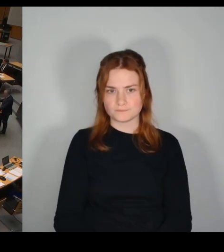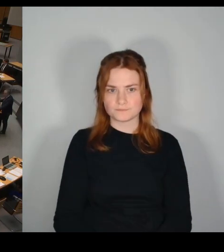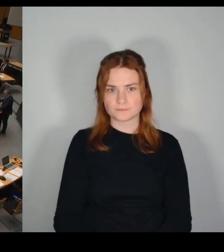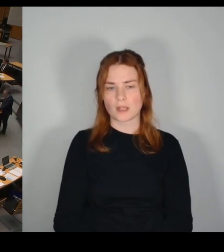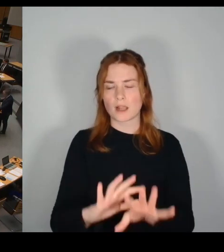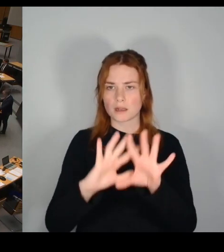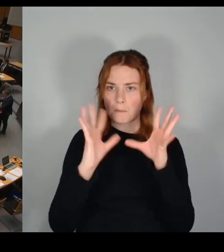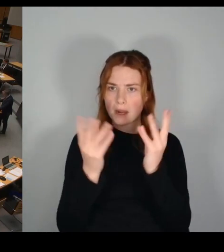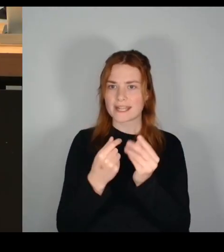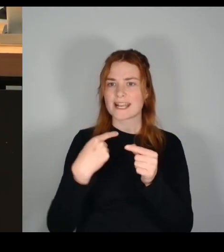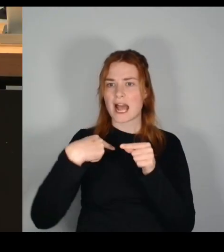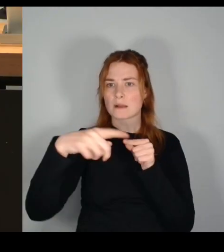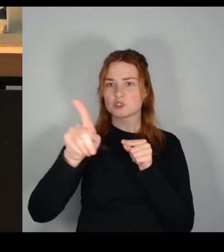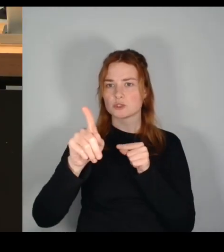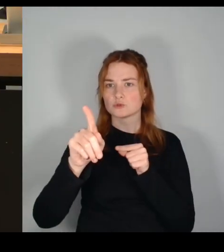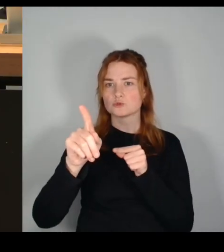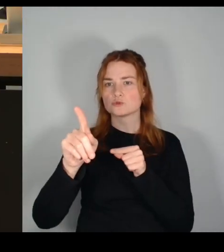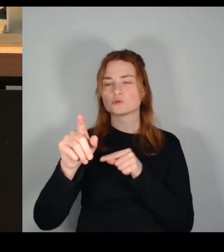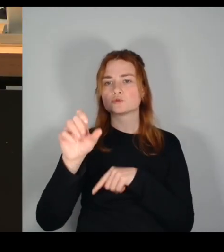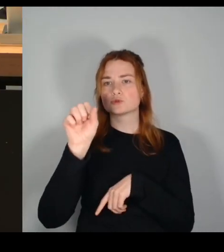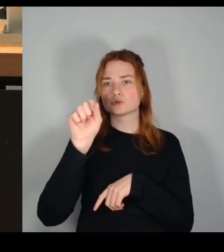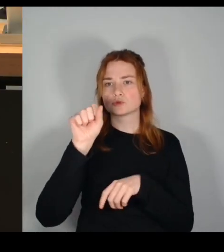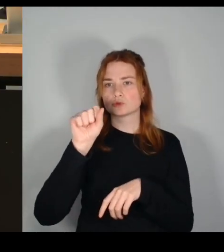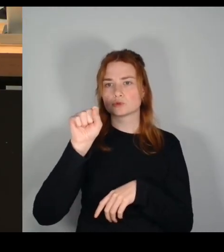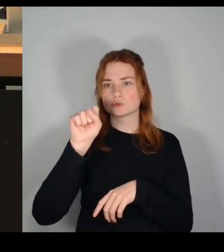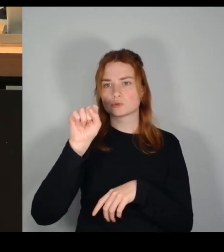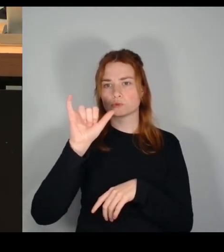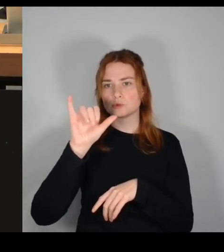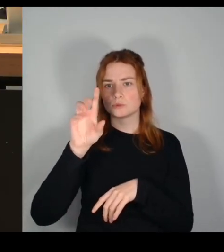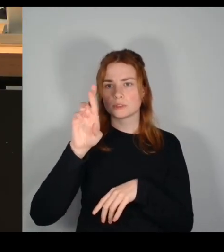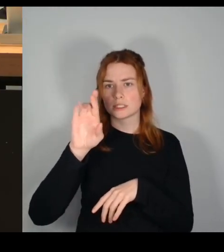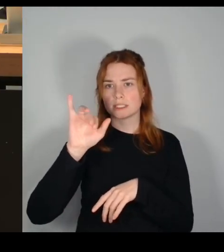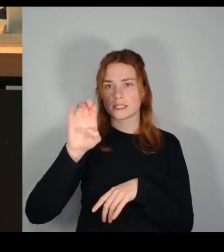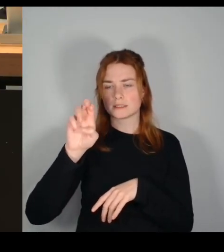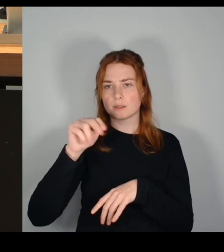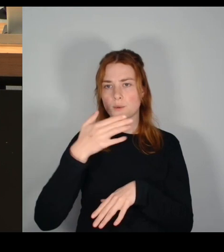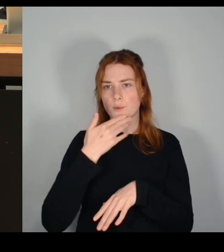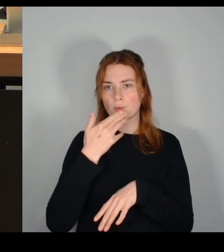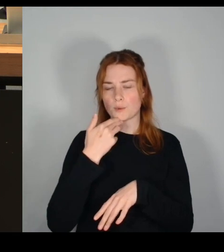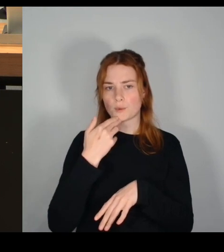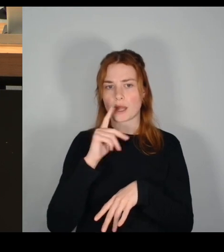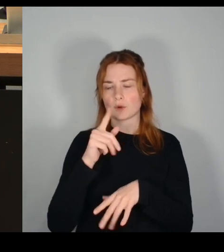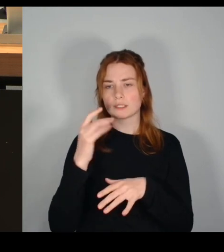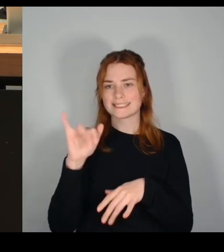für Jesidinnen und Jesiden. Abschiebungen in den Nordirak finden ebenfalls aus Berlin nicht statt.